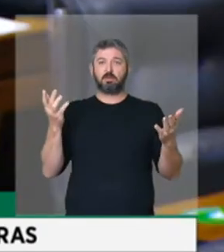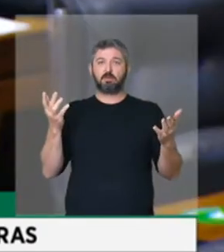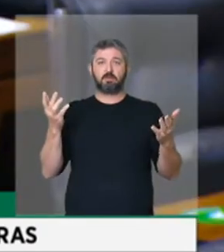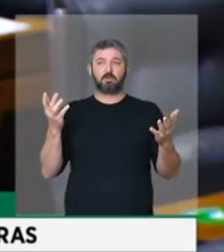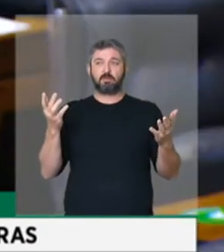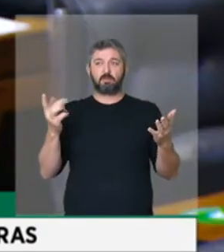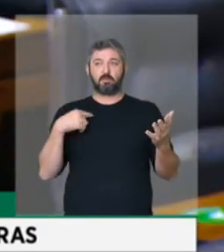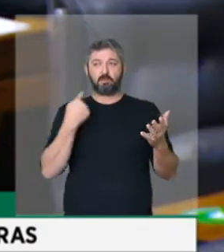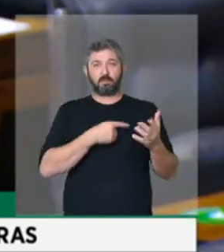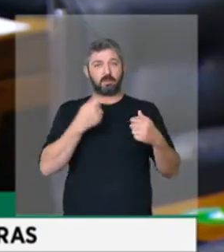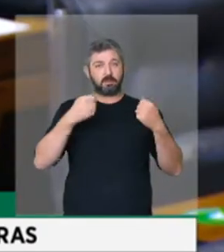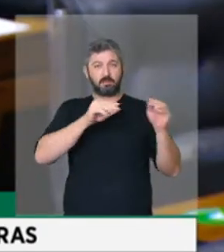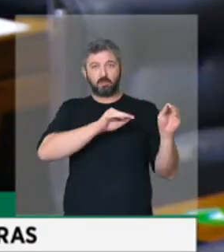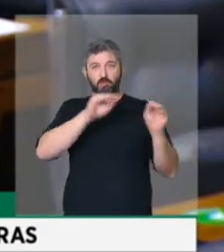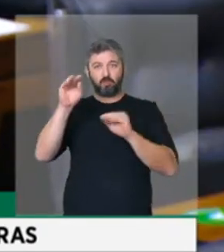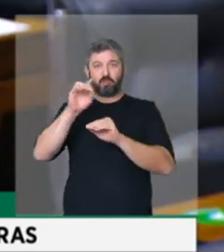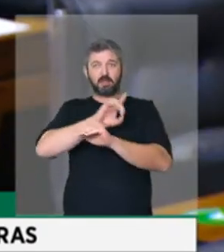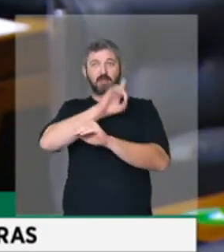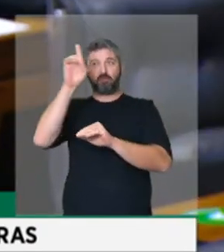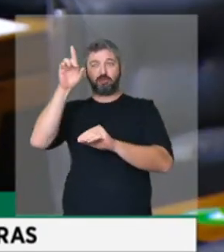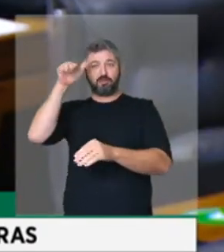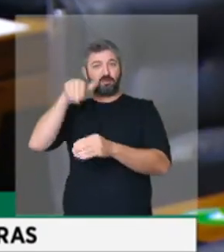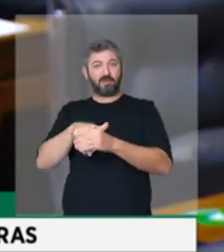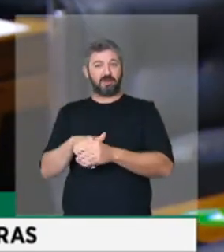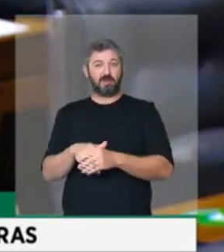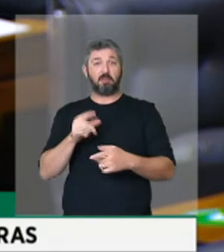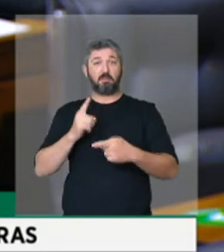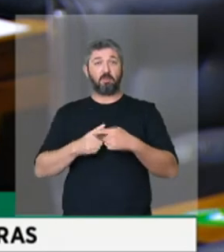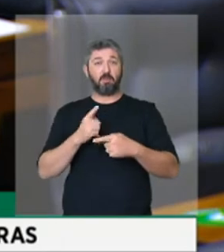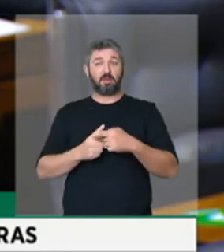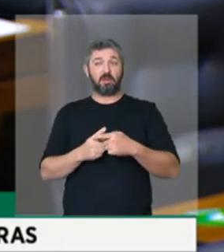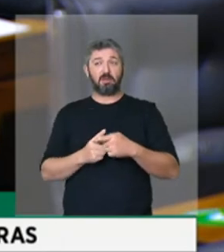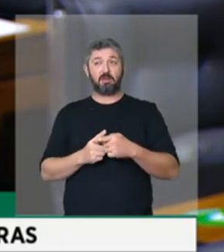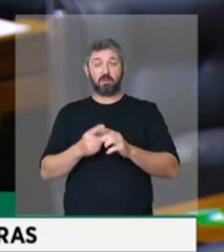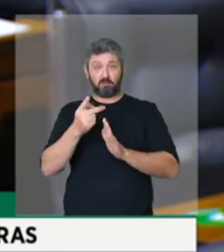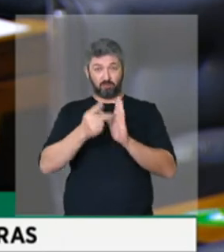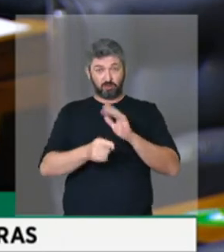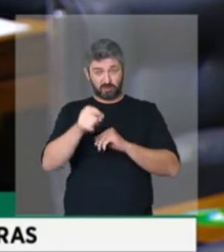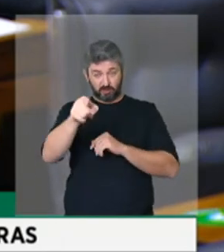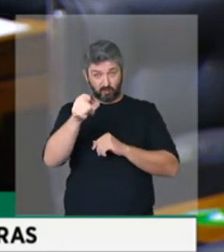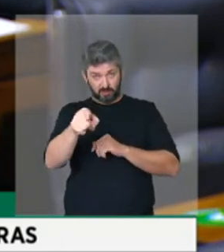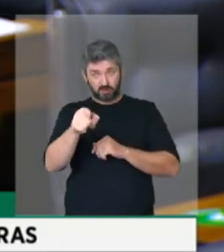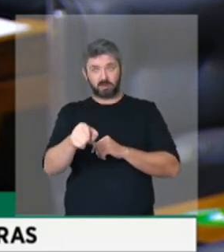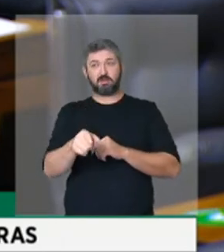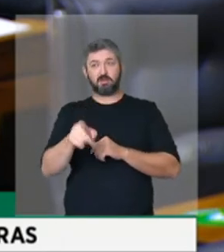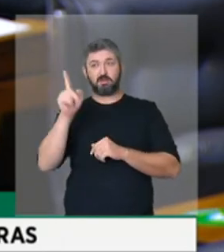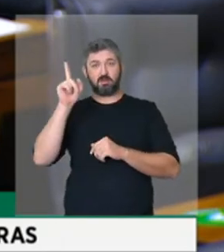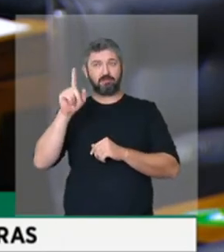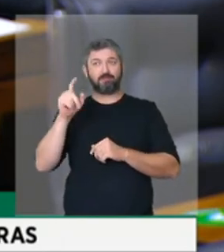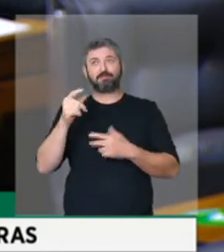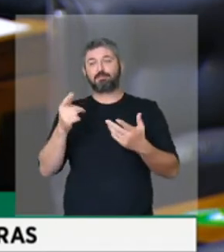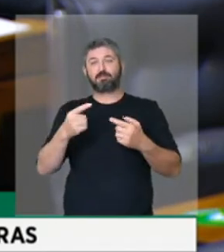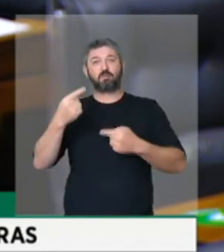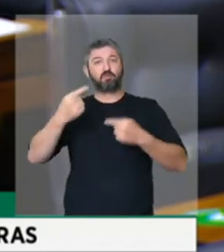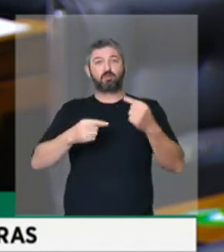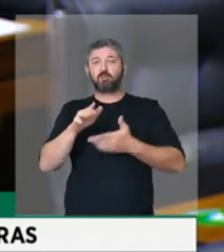E SENHORES DEPUTADOS QUE REGISTREM OS SEUS VOTOS NO INFOLEG PARLAMENTAR. COMO ORIENTA O PT? [DEPUTADO]: SENHOR PRESIDENTE, SENHORES DEPUTADOS